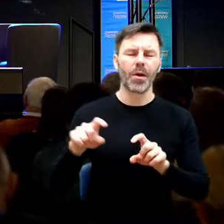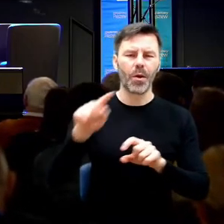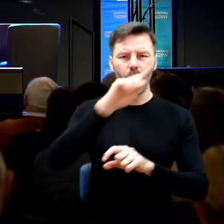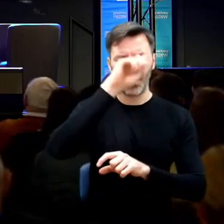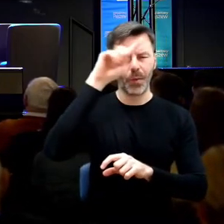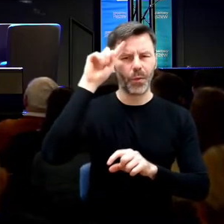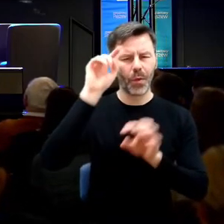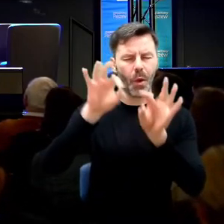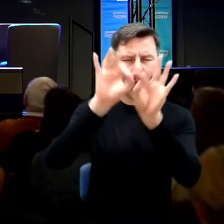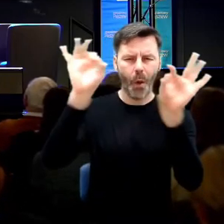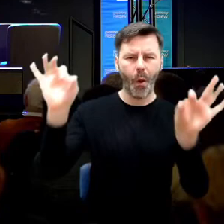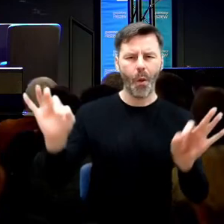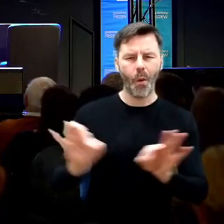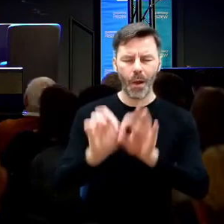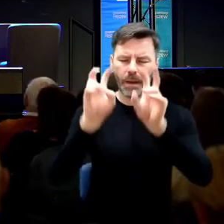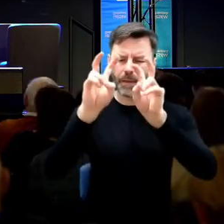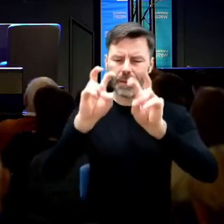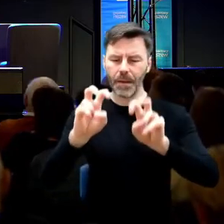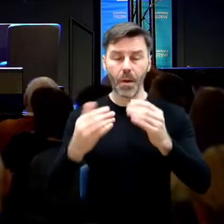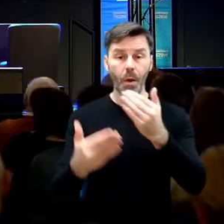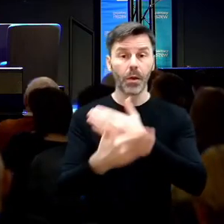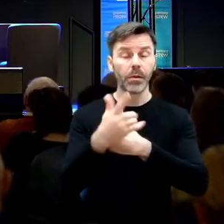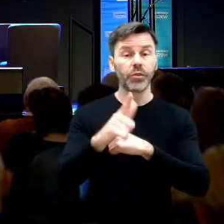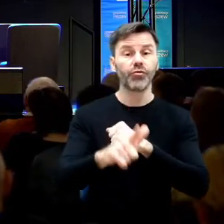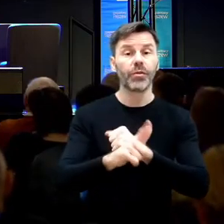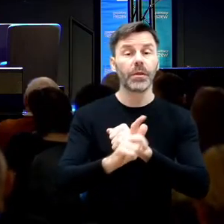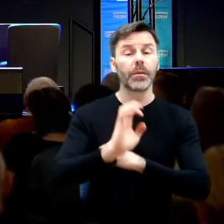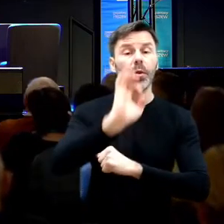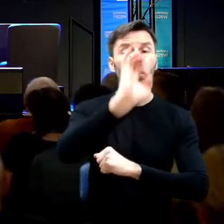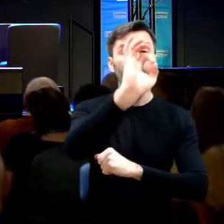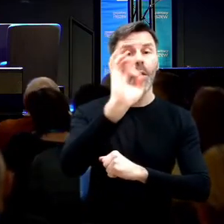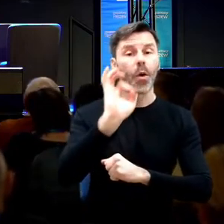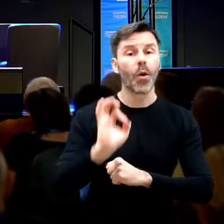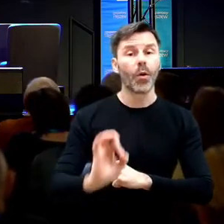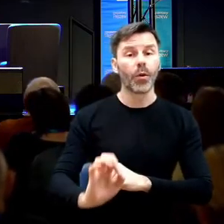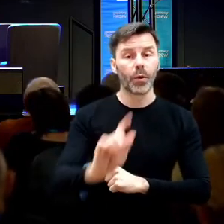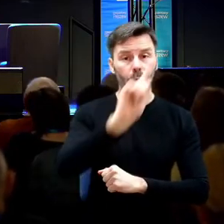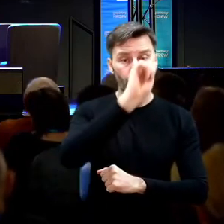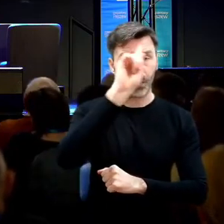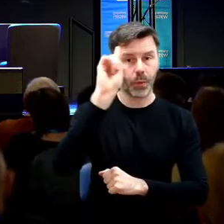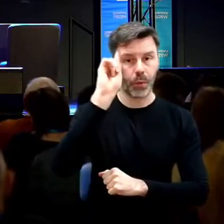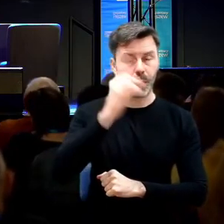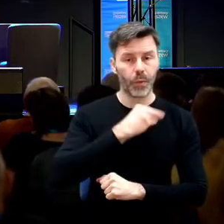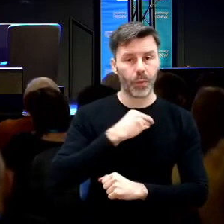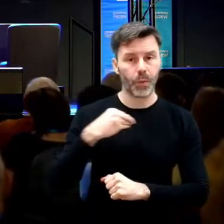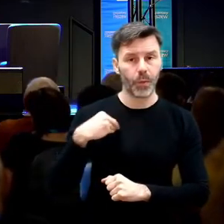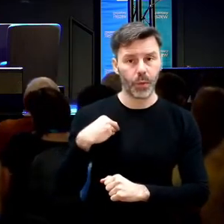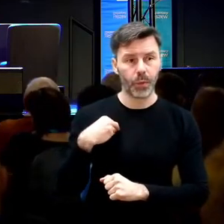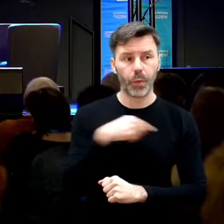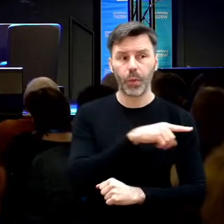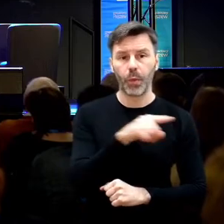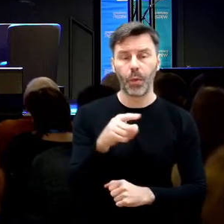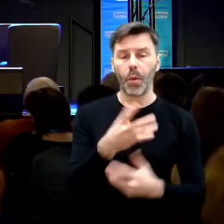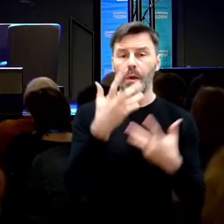pokazują, że 70% Polaków jest za formami pracy zdalnej,